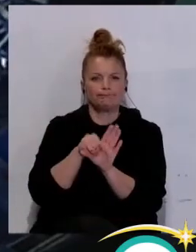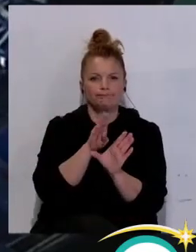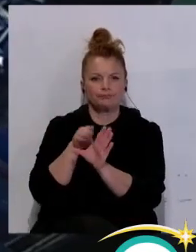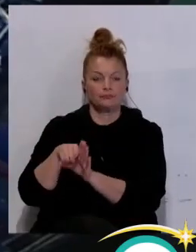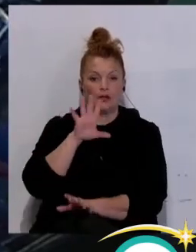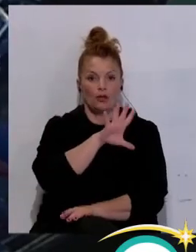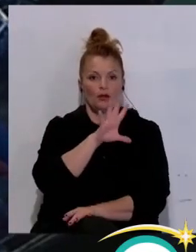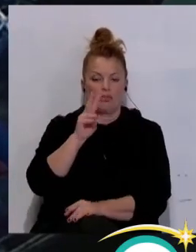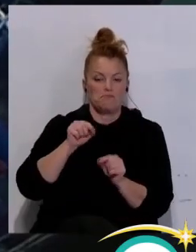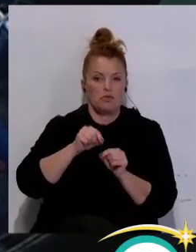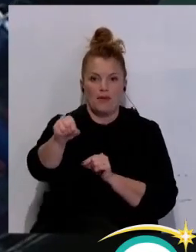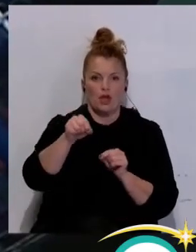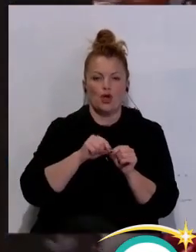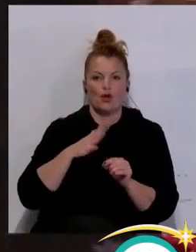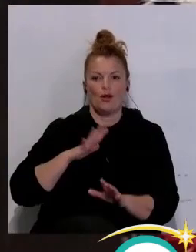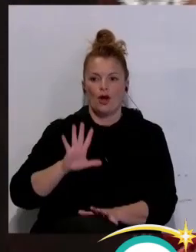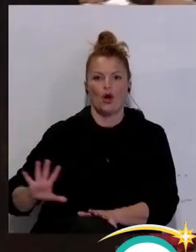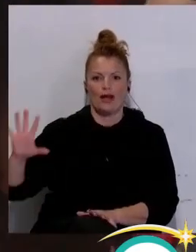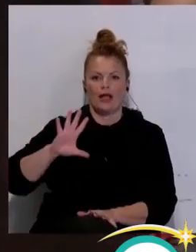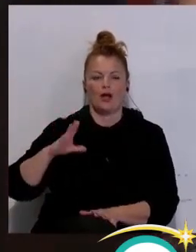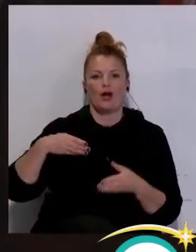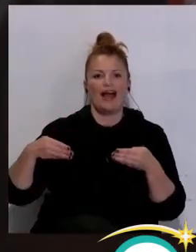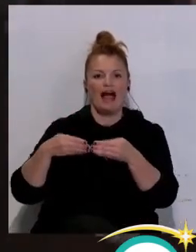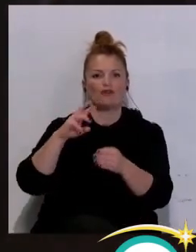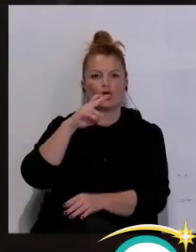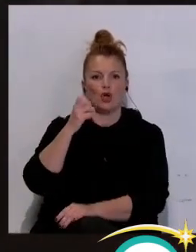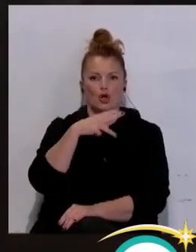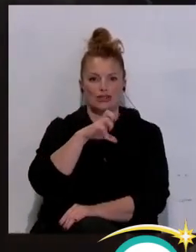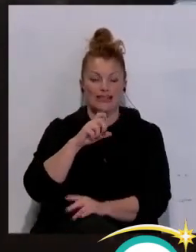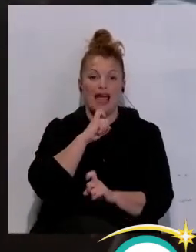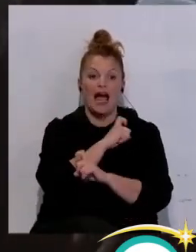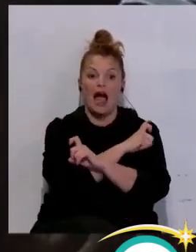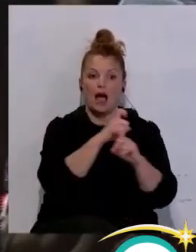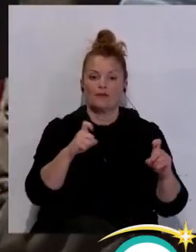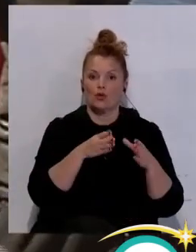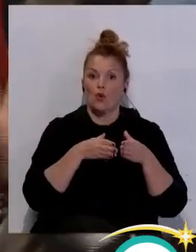millas al oeste del cabo de roche tras recibir aviso por parte de un buque mercante salvamento